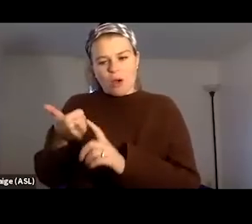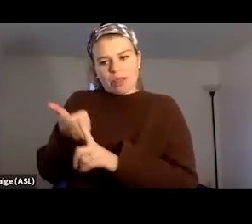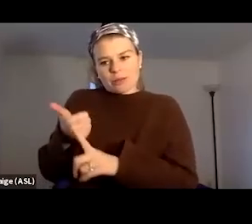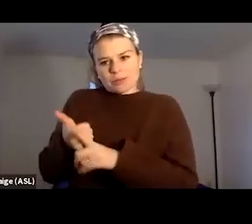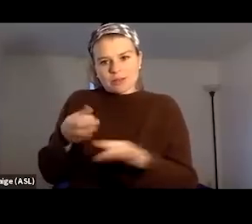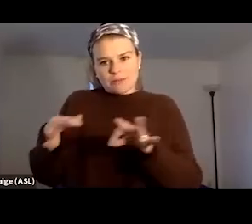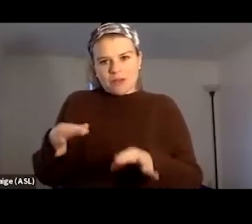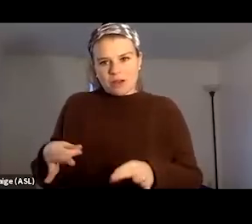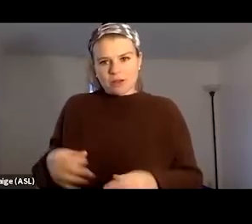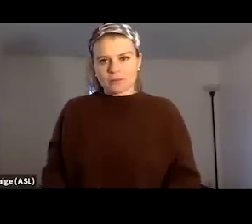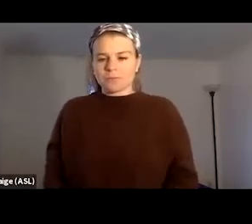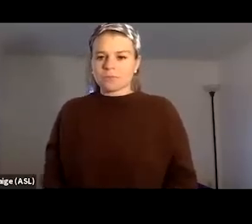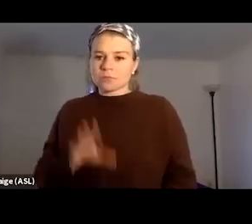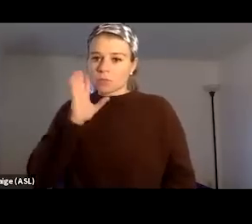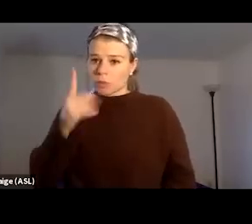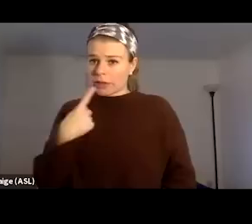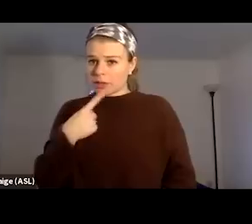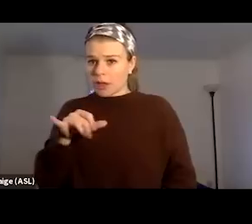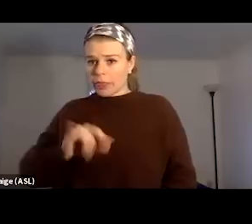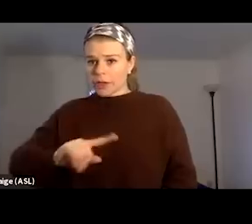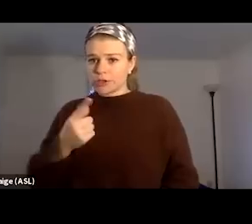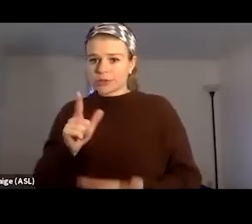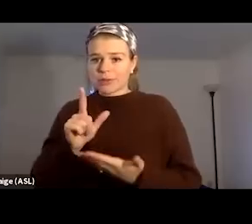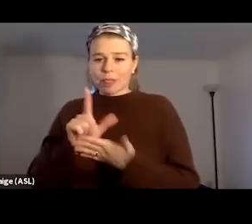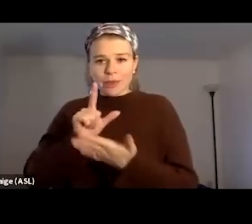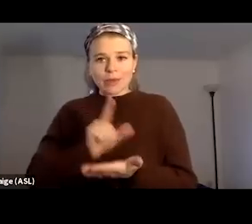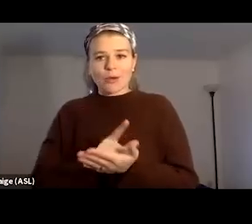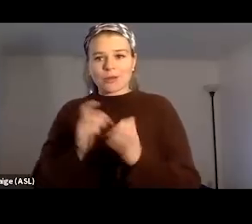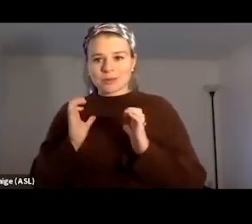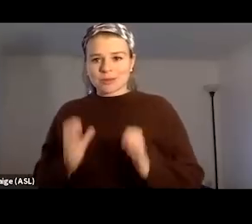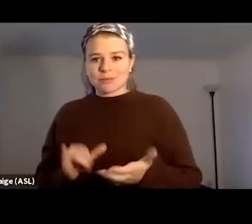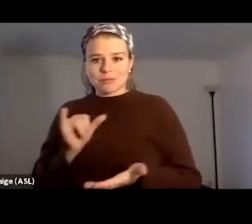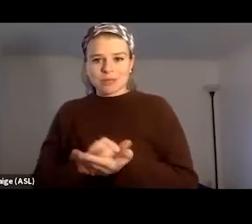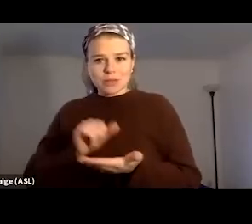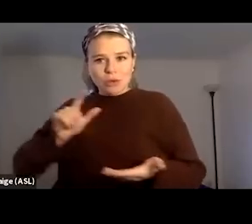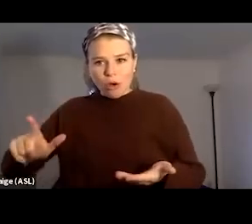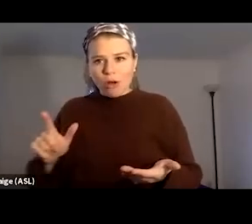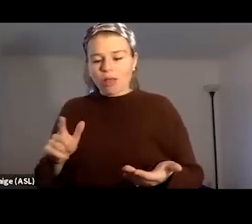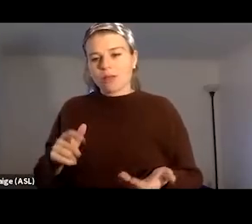¿Dirían que la ciudadanía era solo la ciudadanía legal como algunos clínicos escépticos y administradores